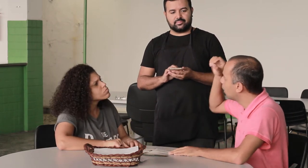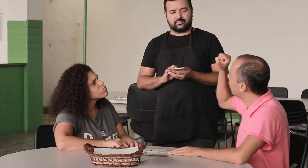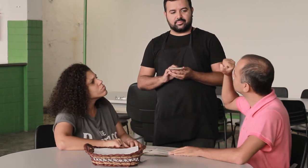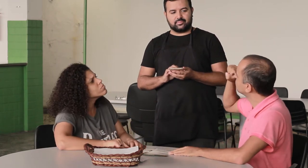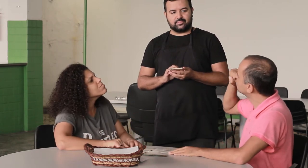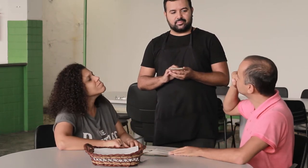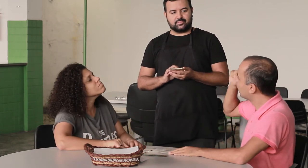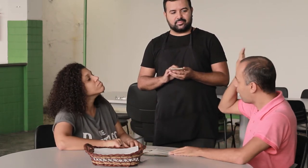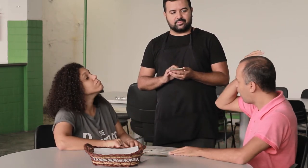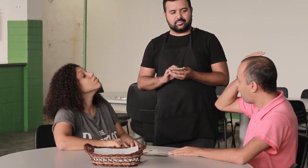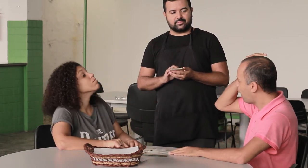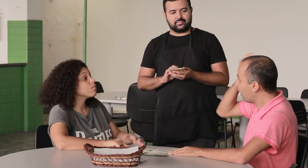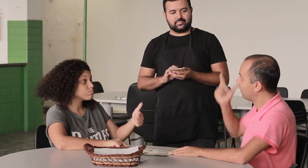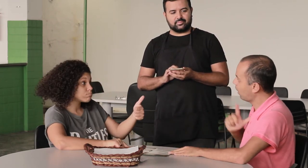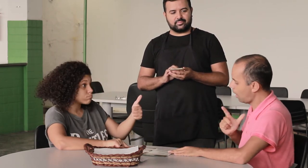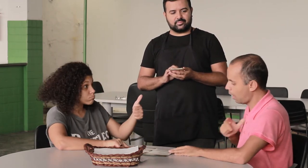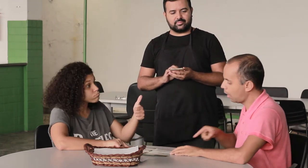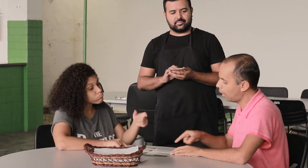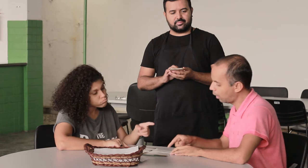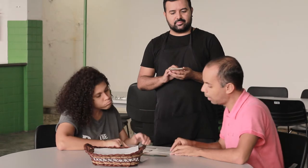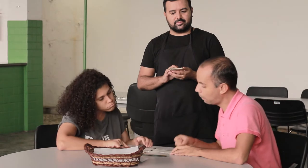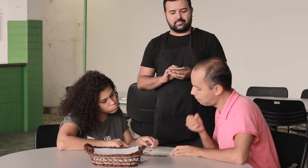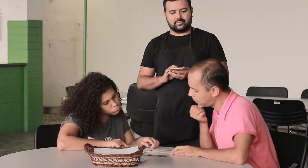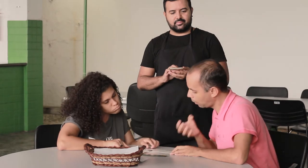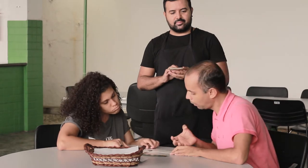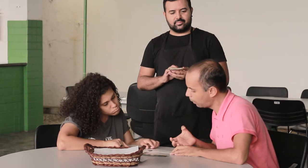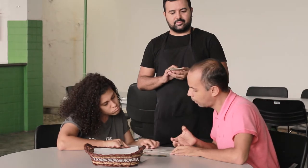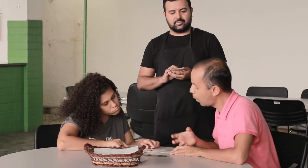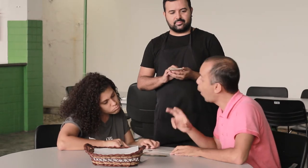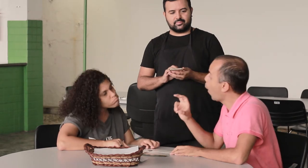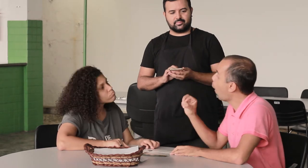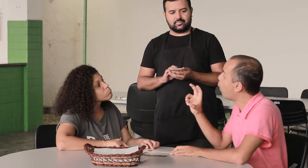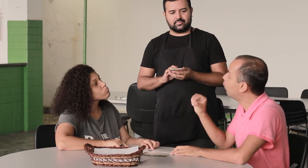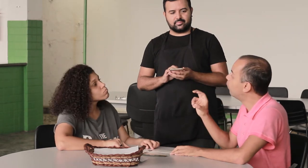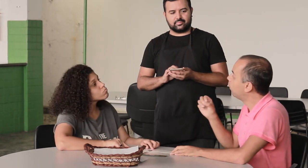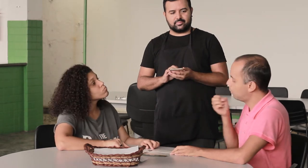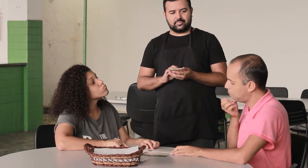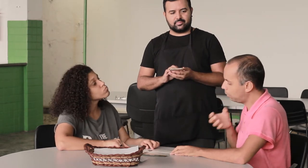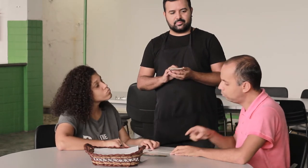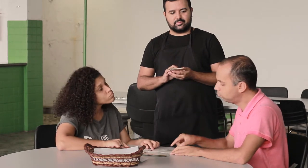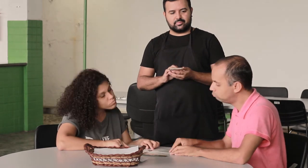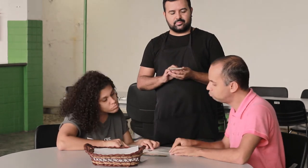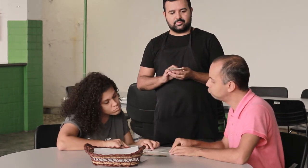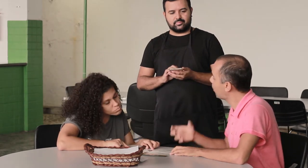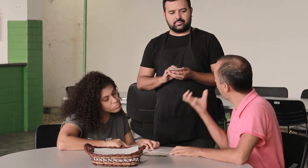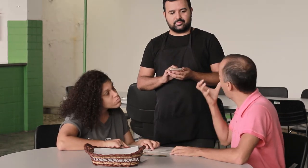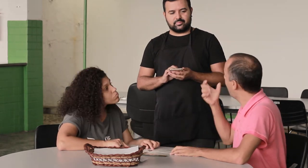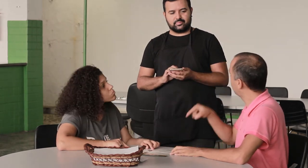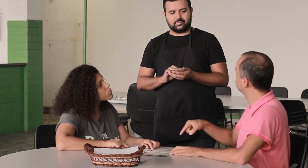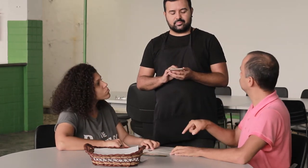cenoura tem também, pelo que eu entendi aqui é muito bom tem ovo e vai ser essa minha opção!